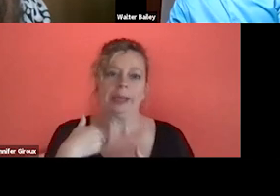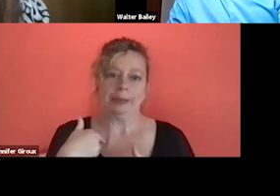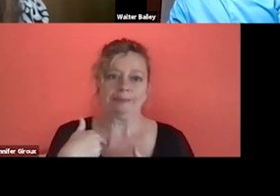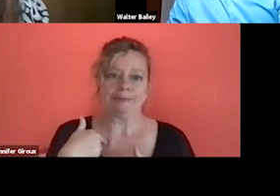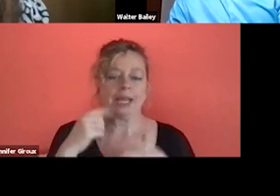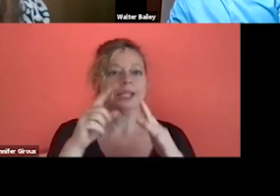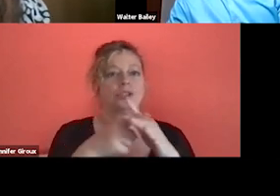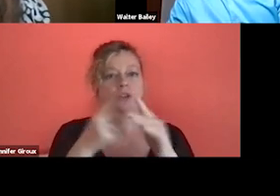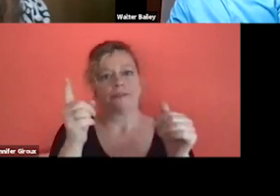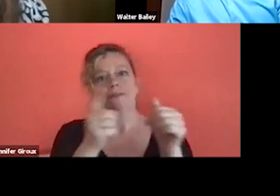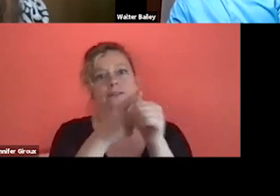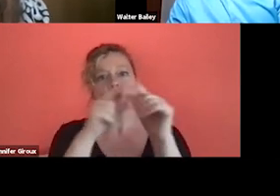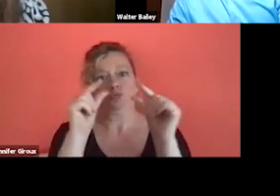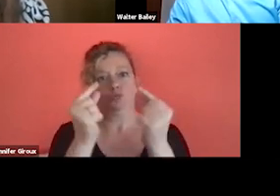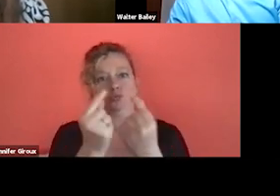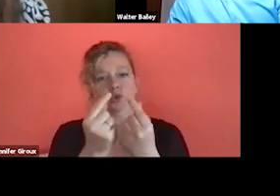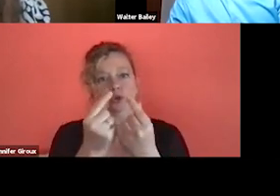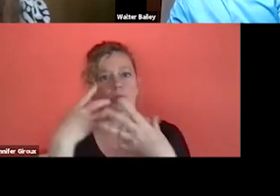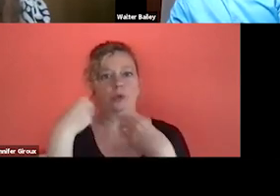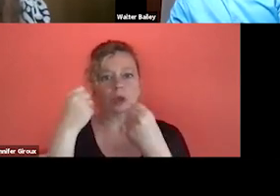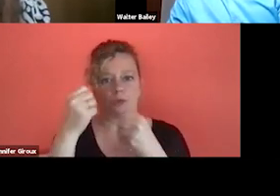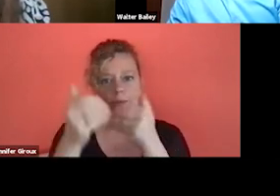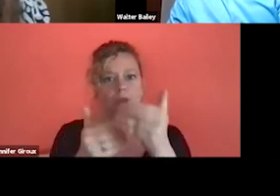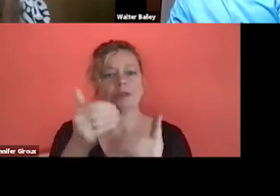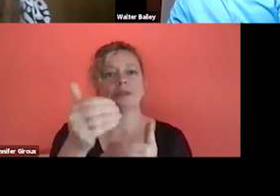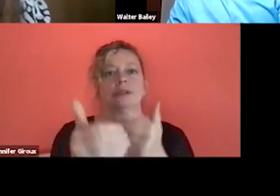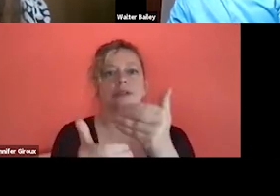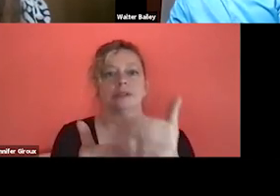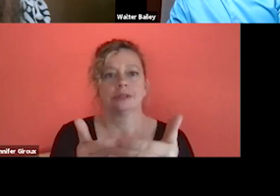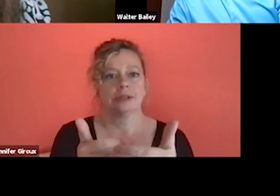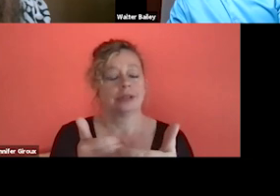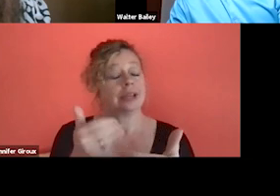y comencé nuestro primer grupo, el proceso de recuperación. Y tengo que decirles, desde el principio,